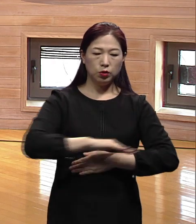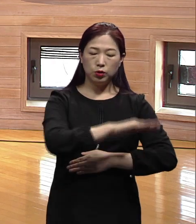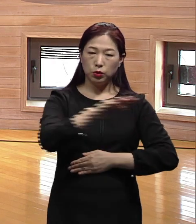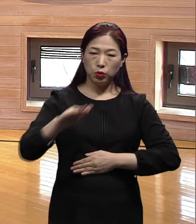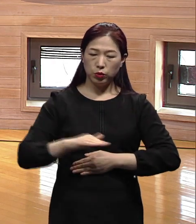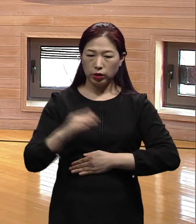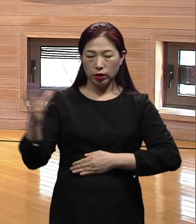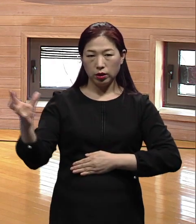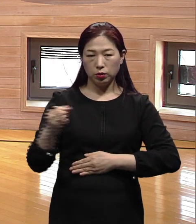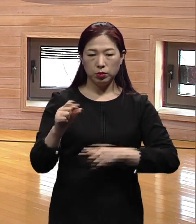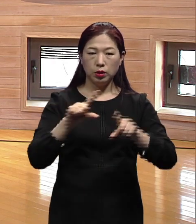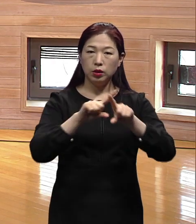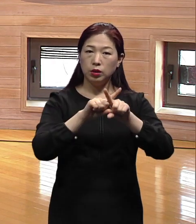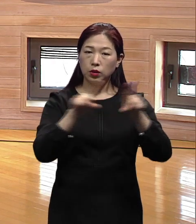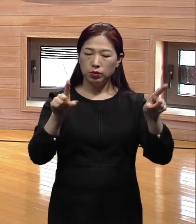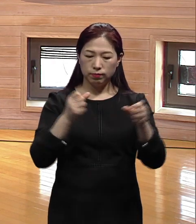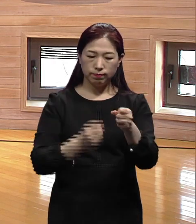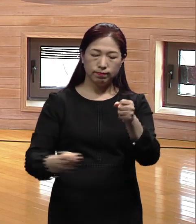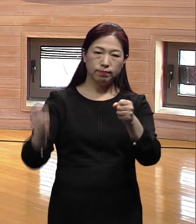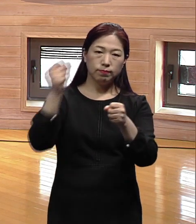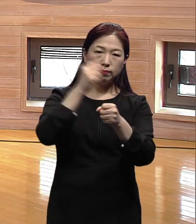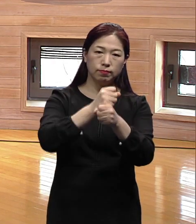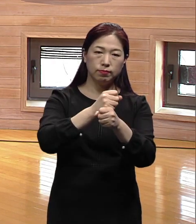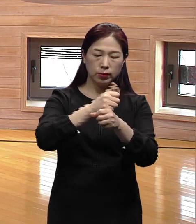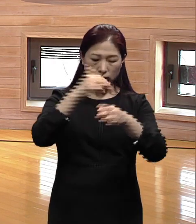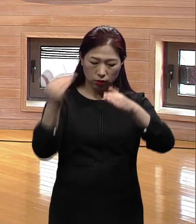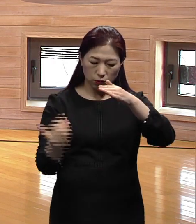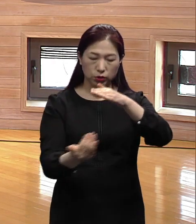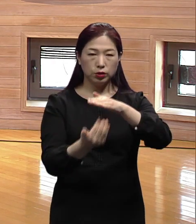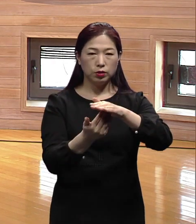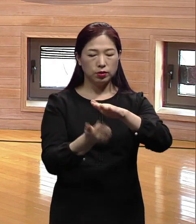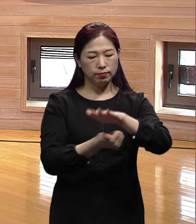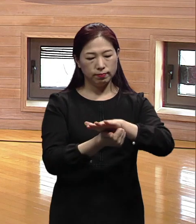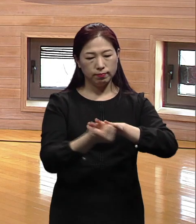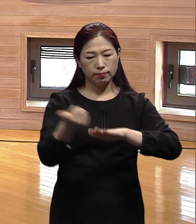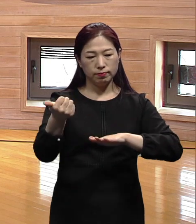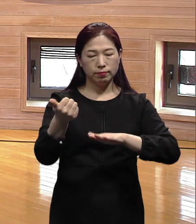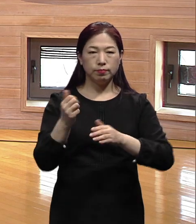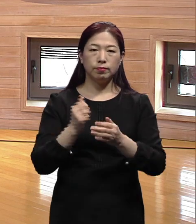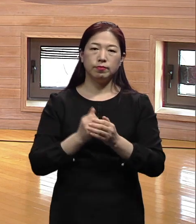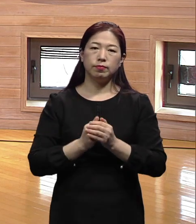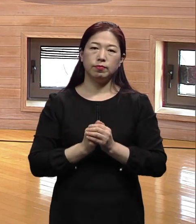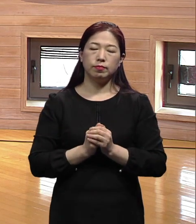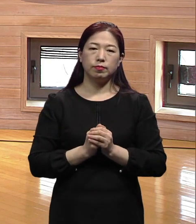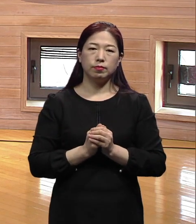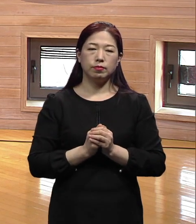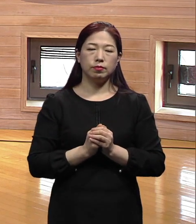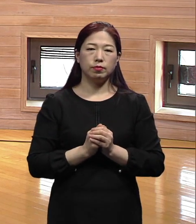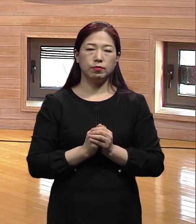일상으로의 회귀가 곧 이루어질 것이라는 희망을 갖게 합니다